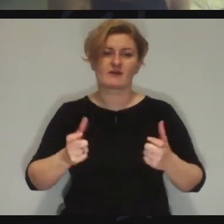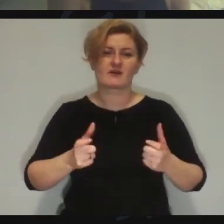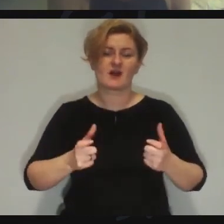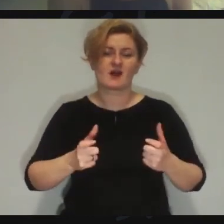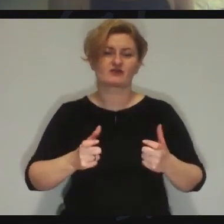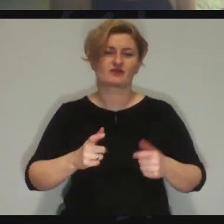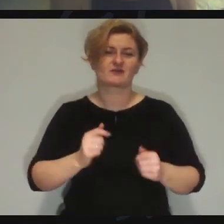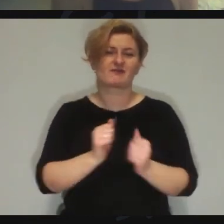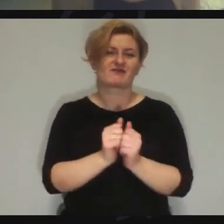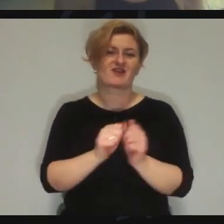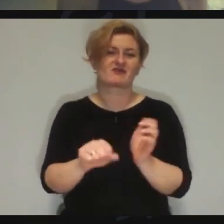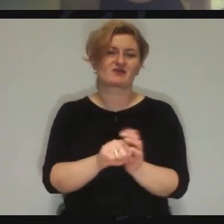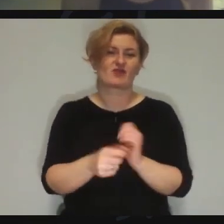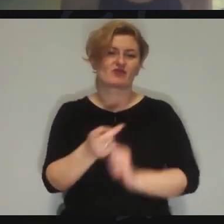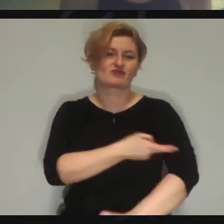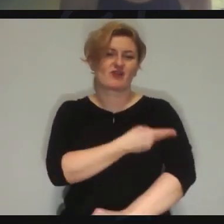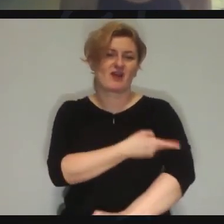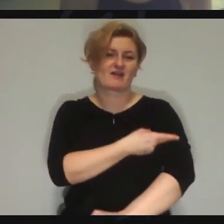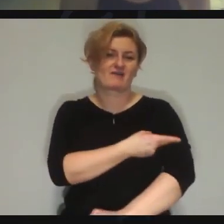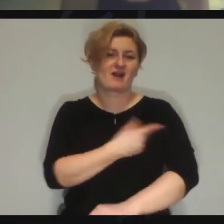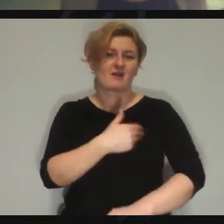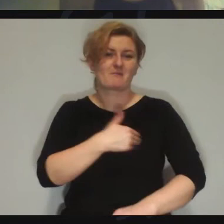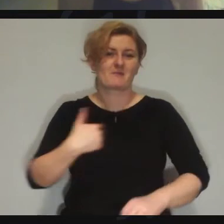Działamy od września do czerwca.